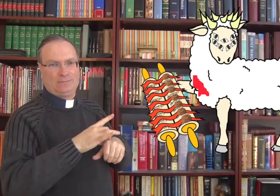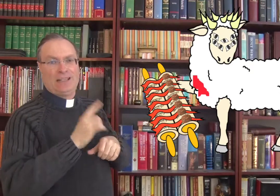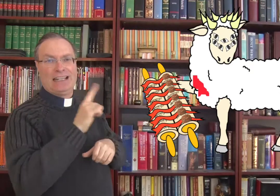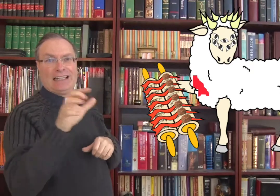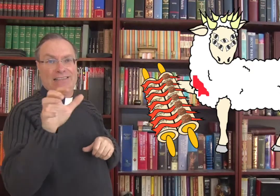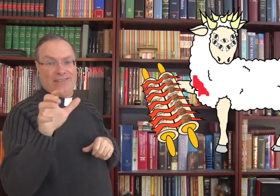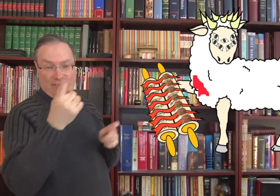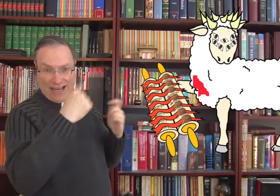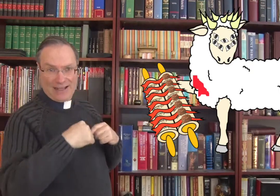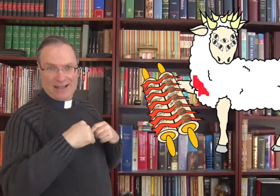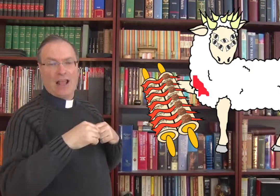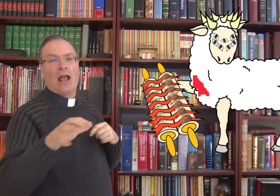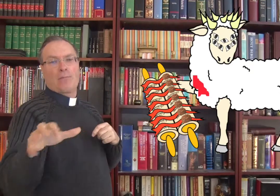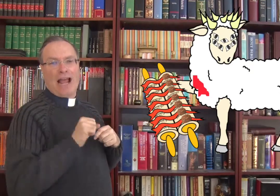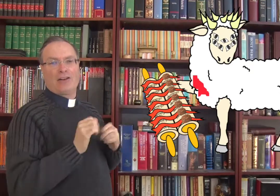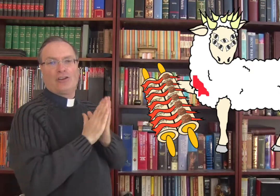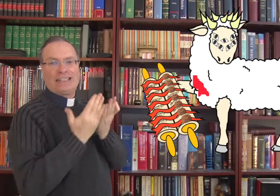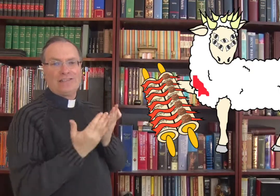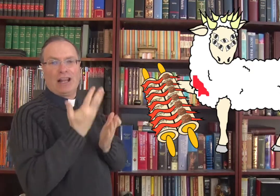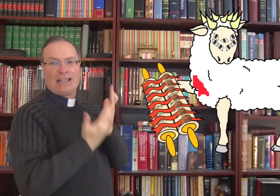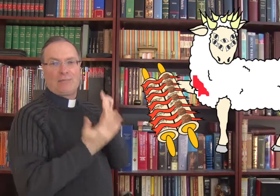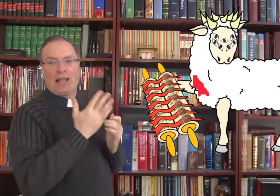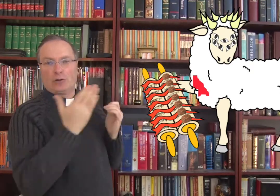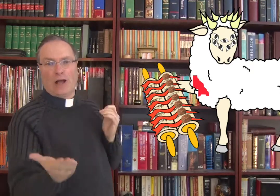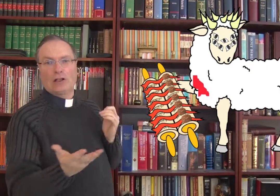Il vint prendre le livre de la main droite